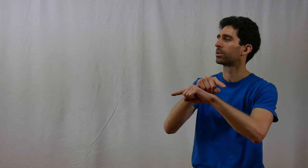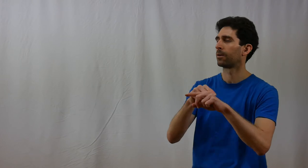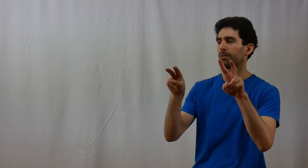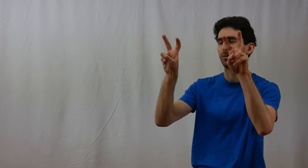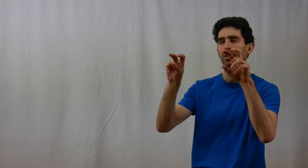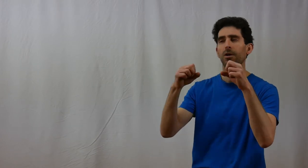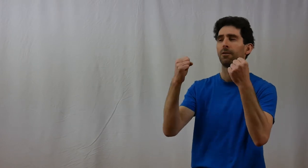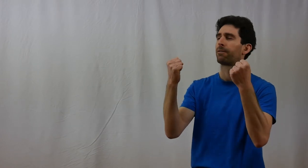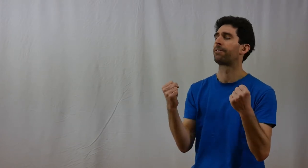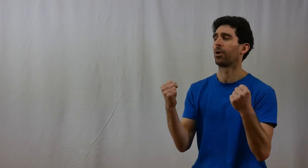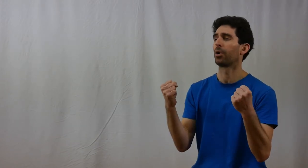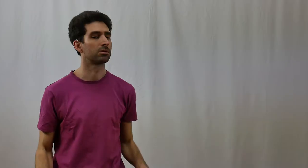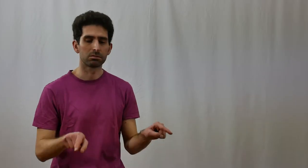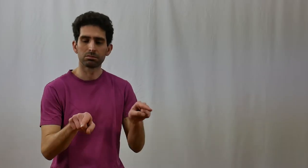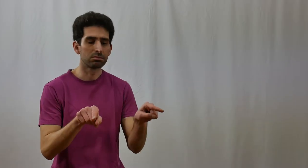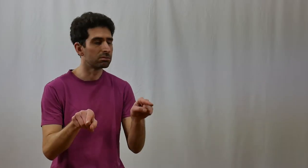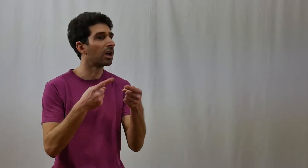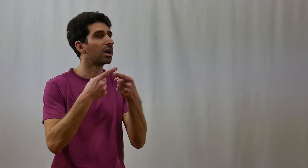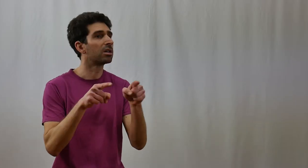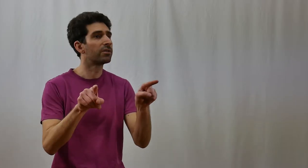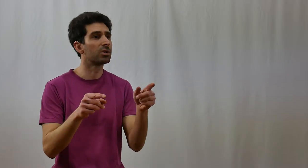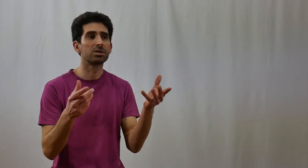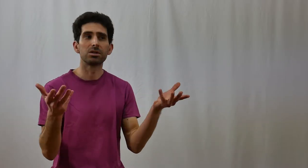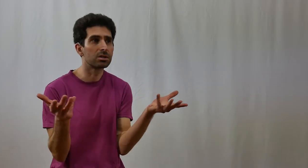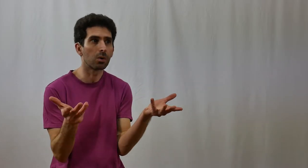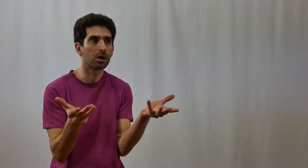est un noeud "fort". Quelle est la différence entre les deux ?